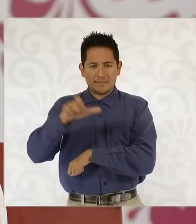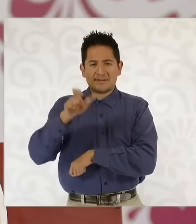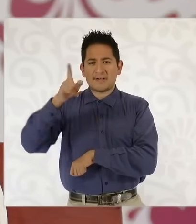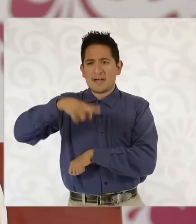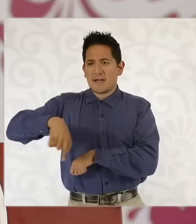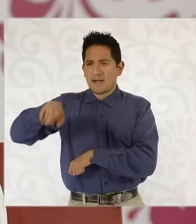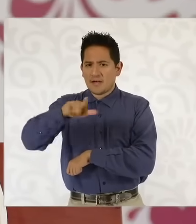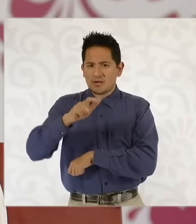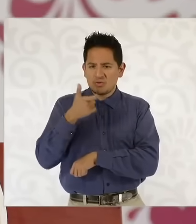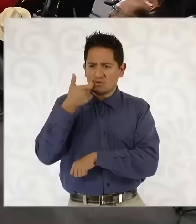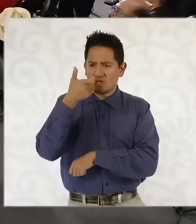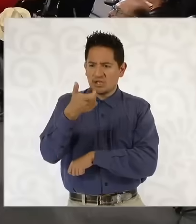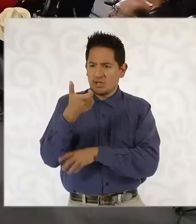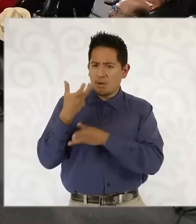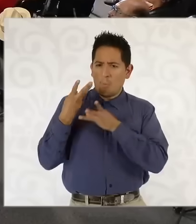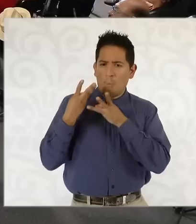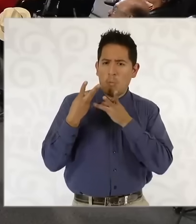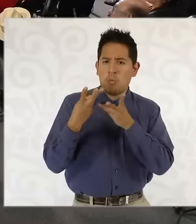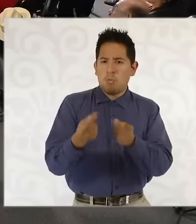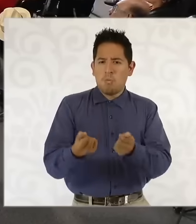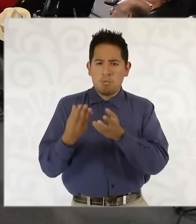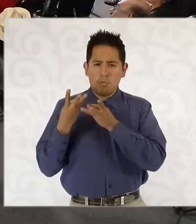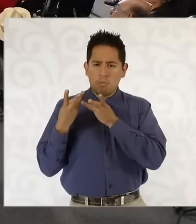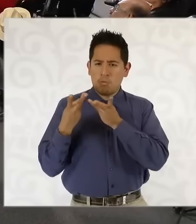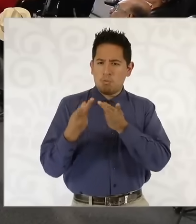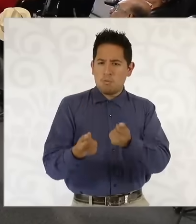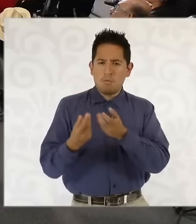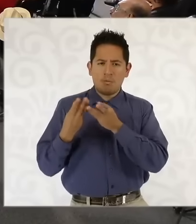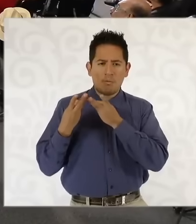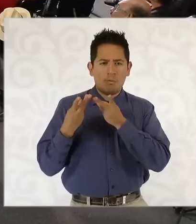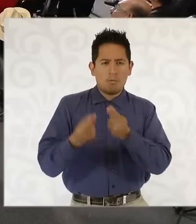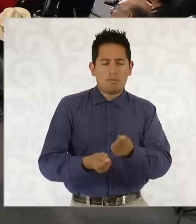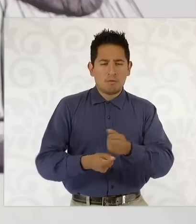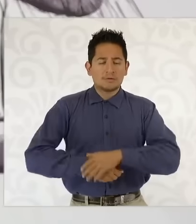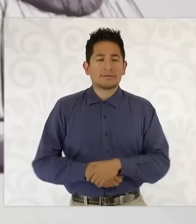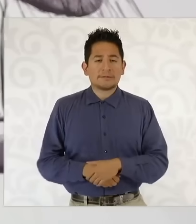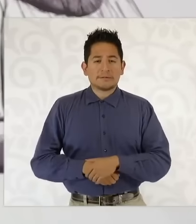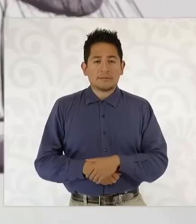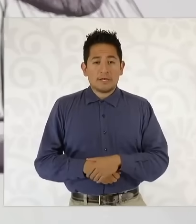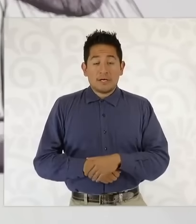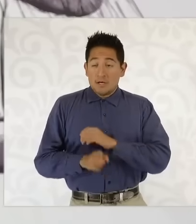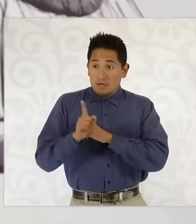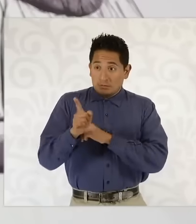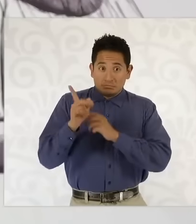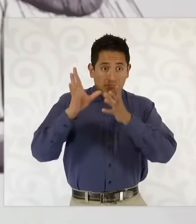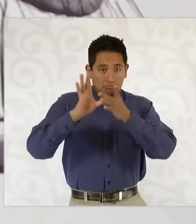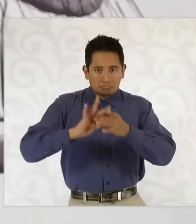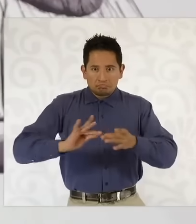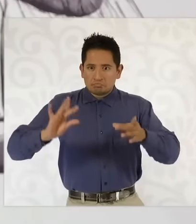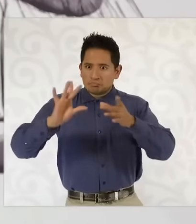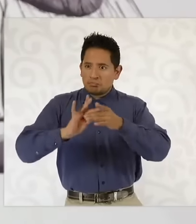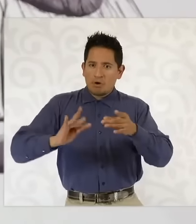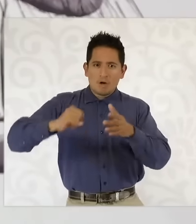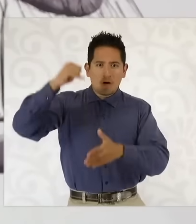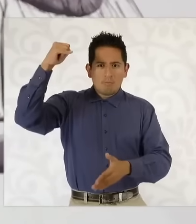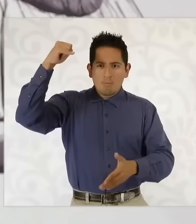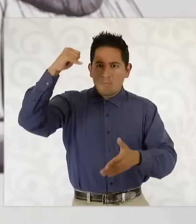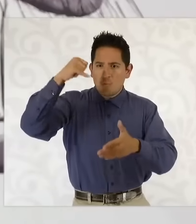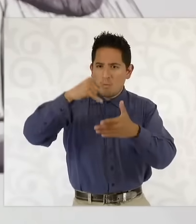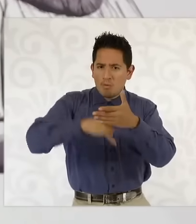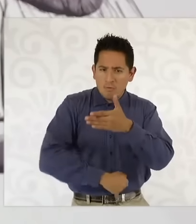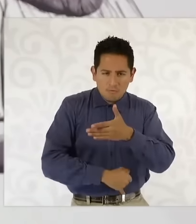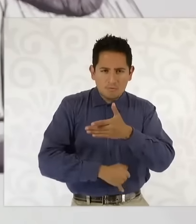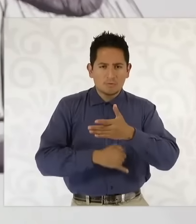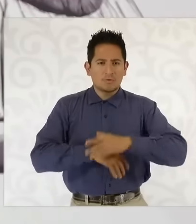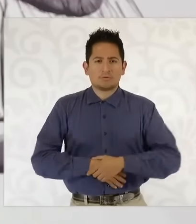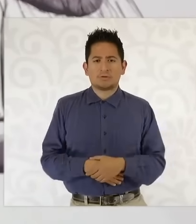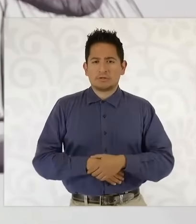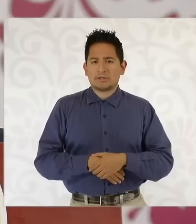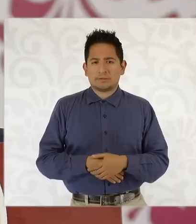me acuerdo cómo se llama ella. A ver si e describe muy muy detalladamente desde